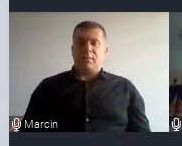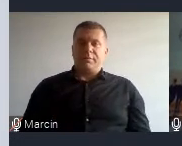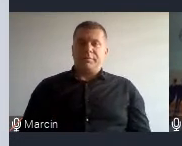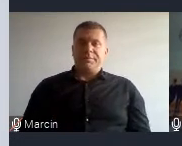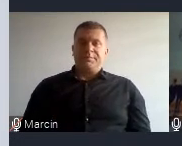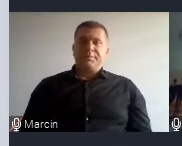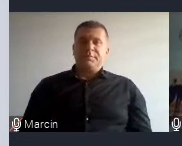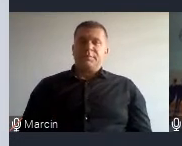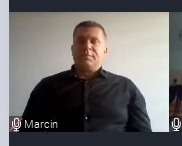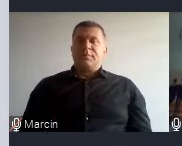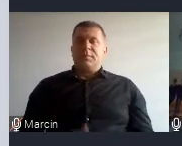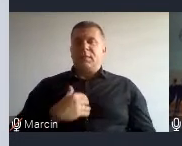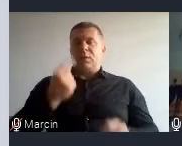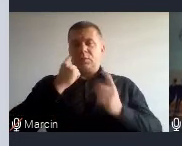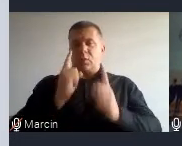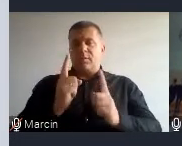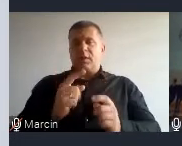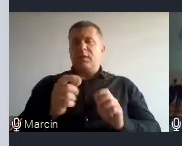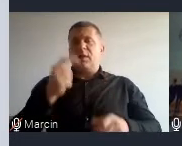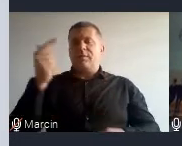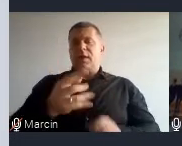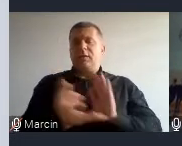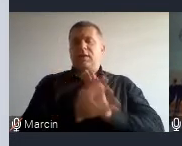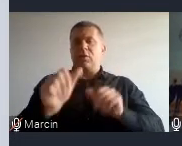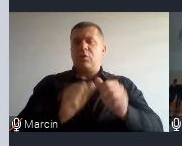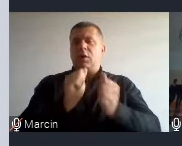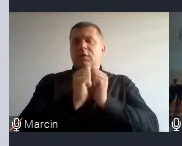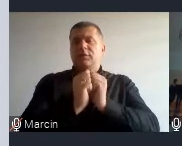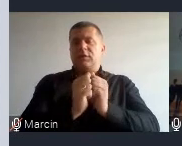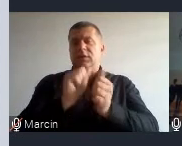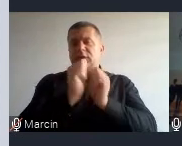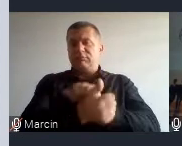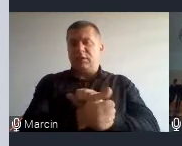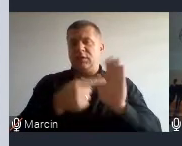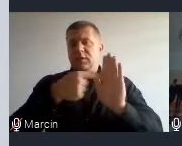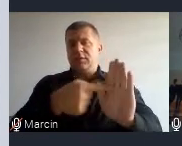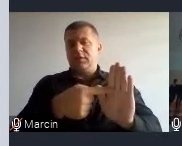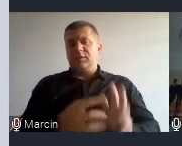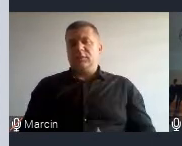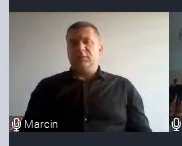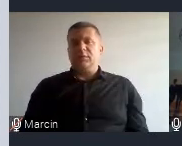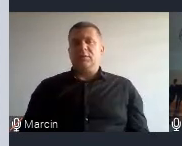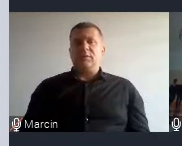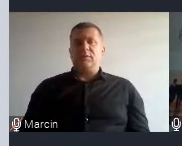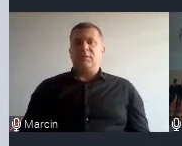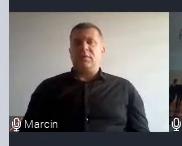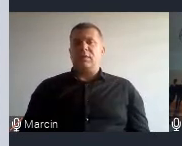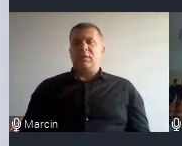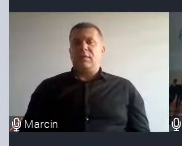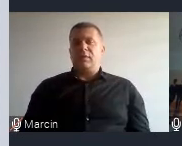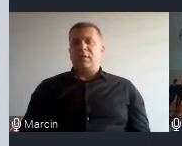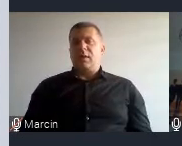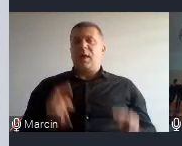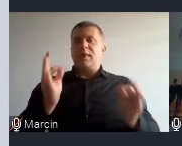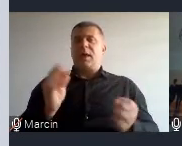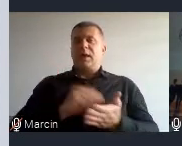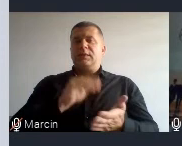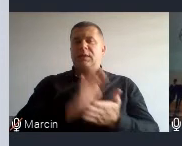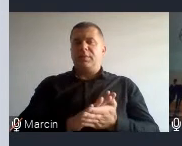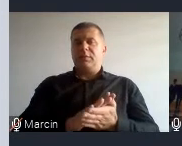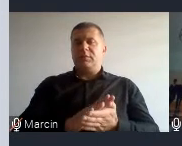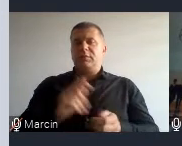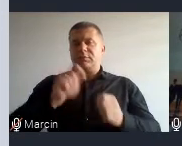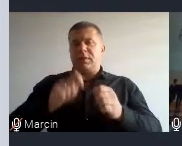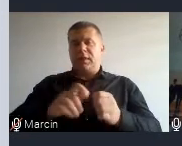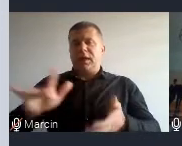Zwracam uwagę, bo w ’19 roku we wrześniu, zmieniły nam się wytyczne kwalifikowalności i teraz zapisy rozeznania rynku mówią o tym,